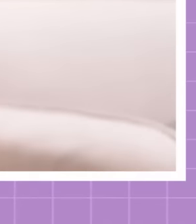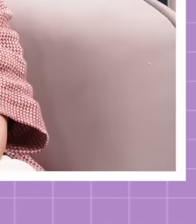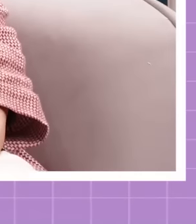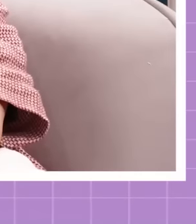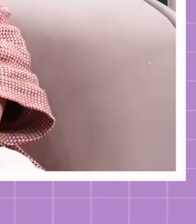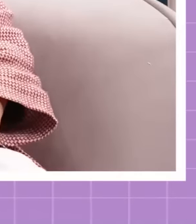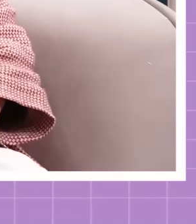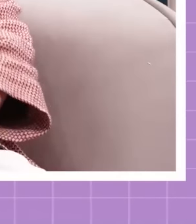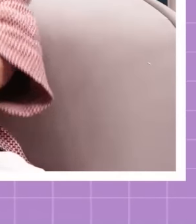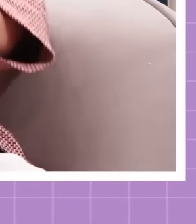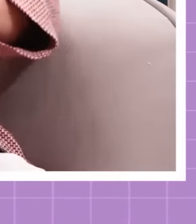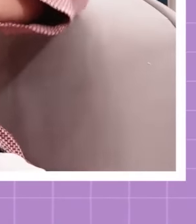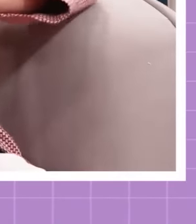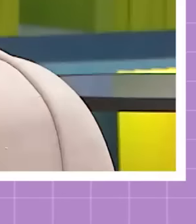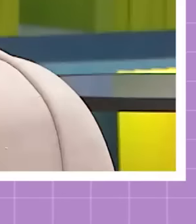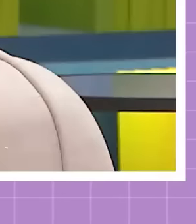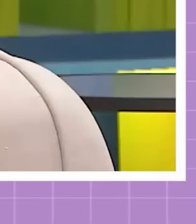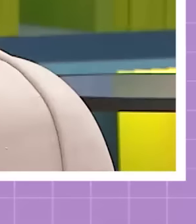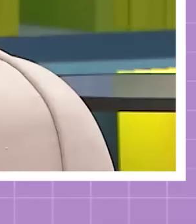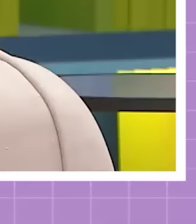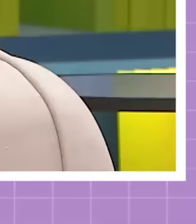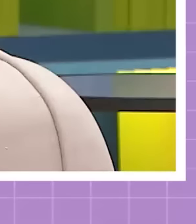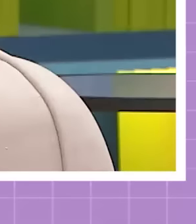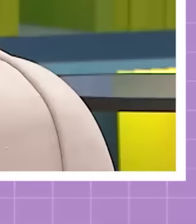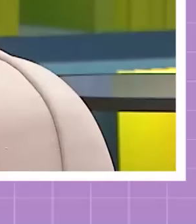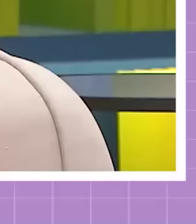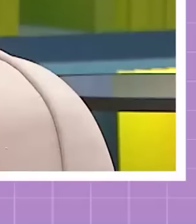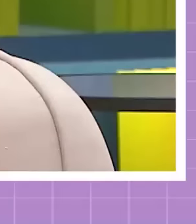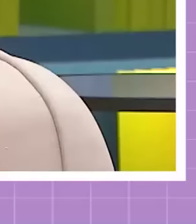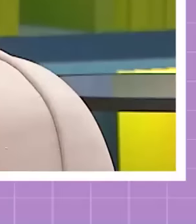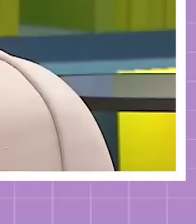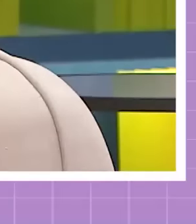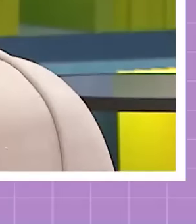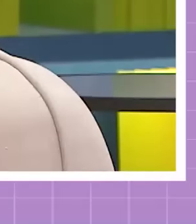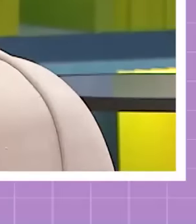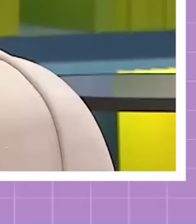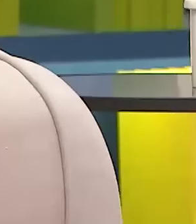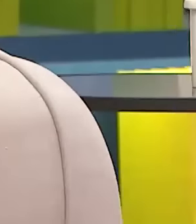제가 그제야 '이런 재능이 있었구나.'를 그제야 알게 된 거죠.